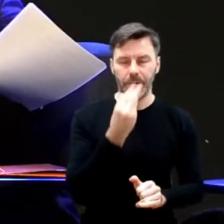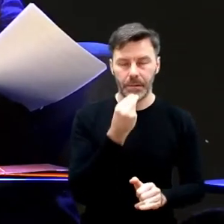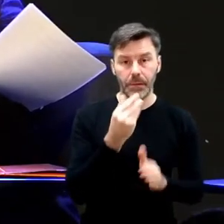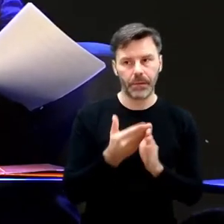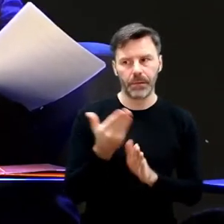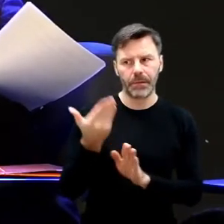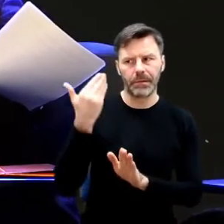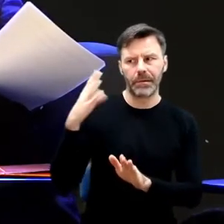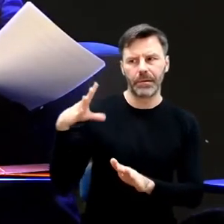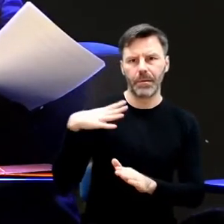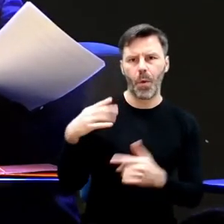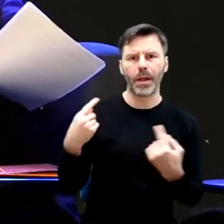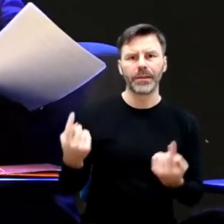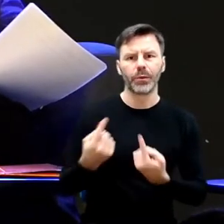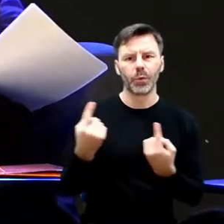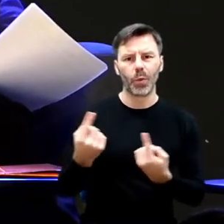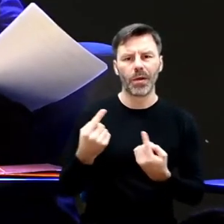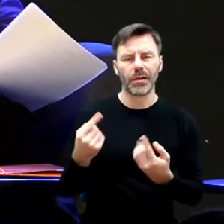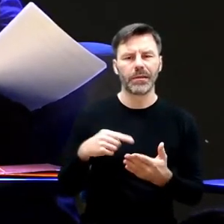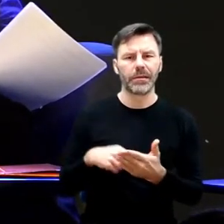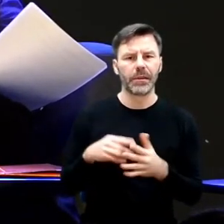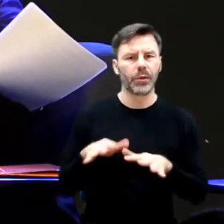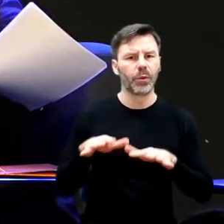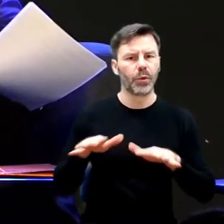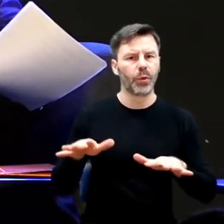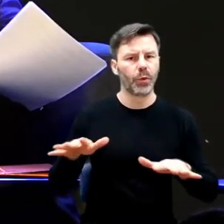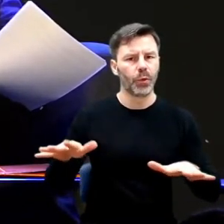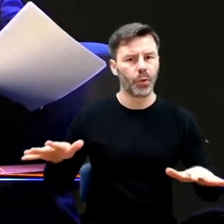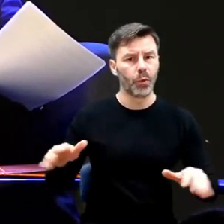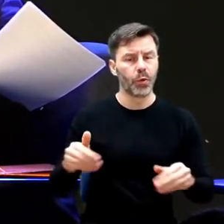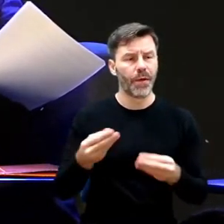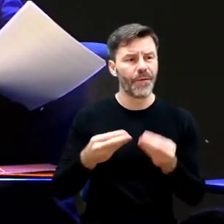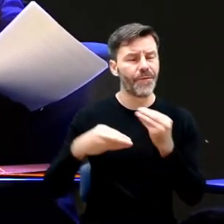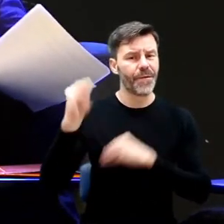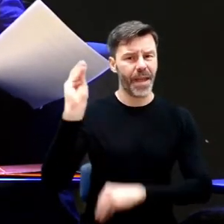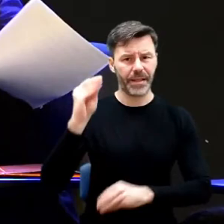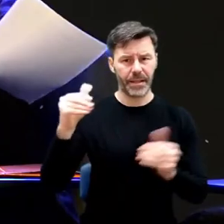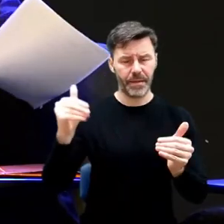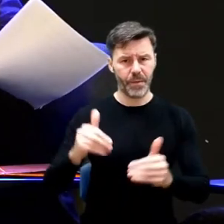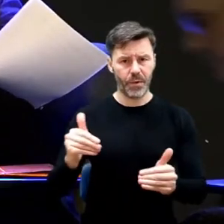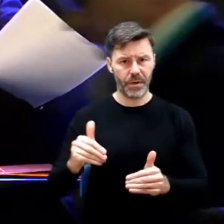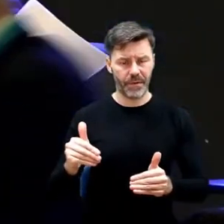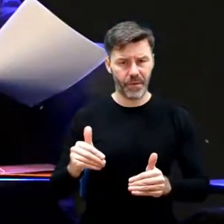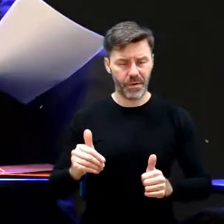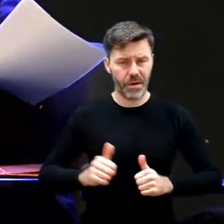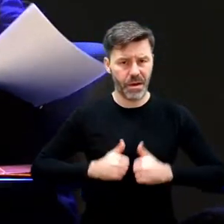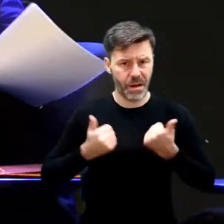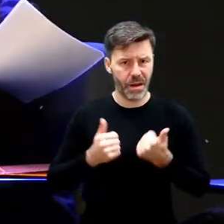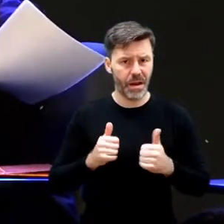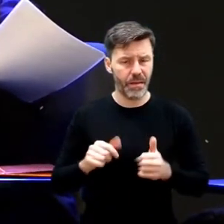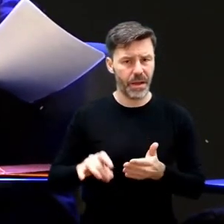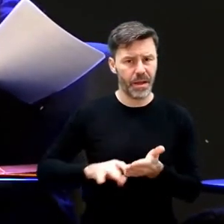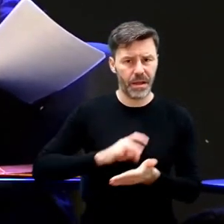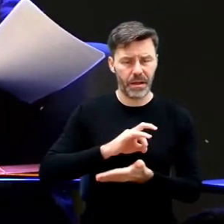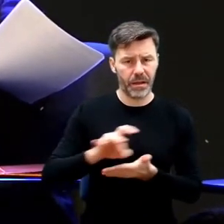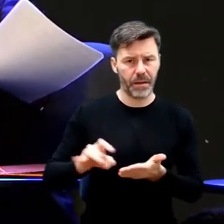mamy do czynienia z dużym wzrostem możliwości aktywnego funkcjonowania gmin w obszarze polityki mieszkaniowej.